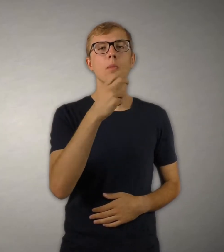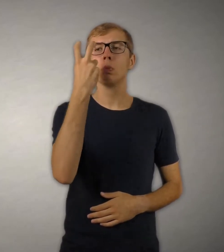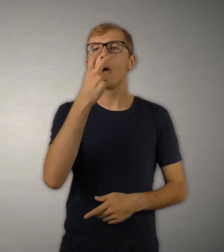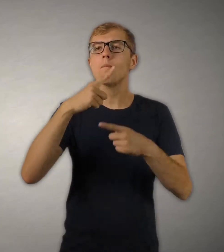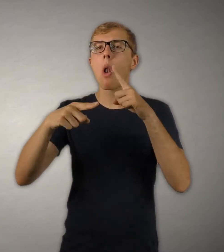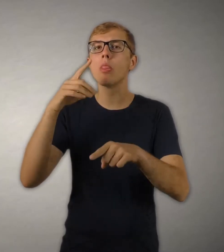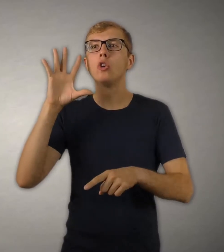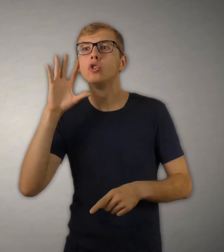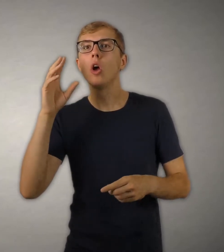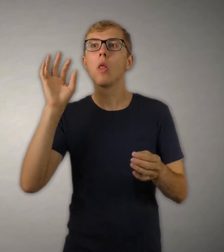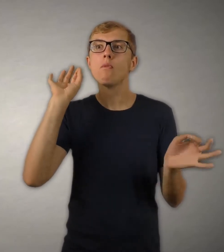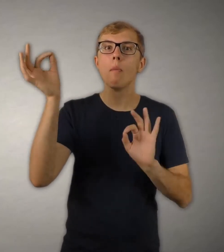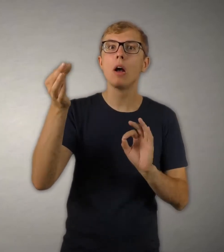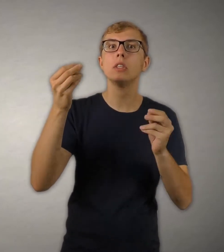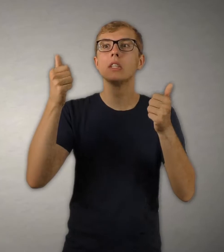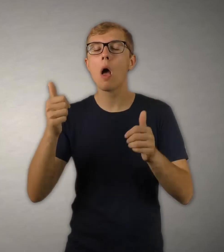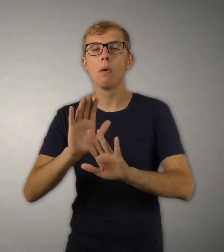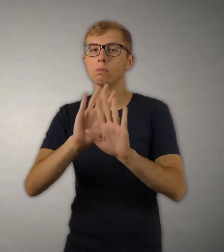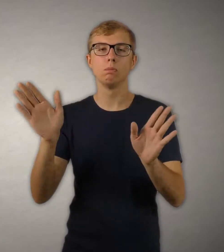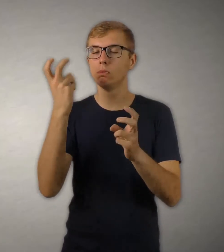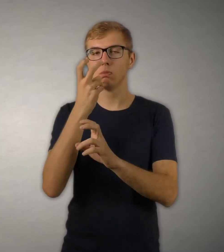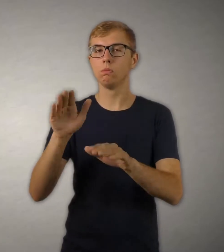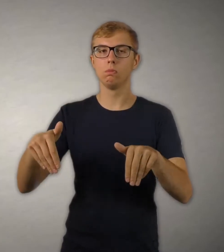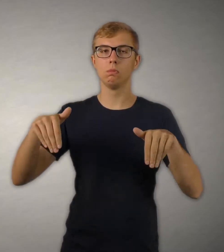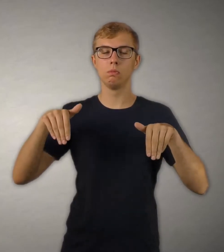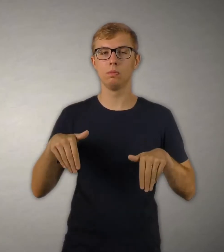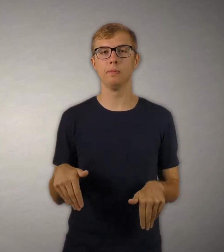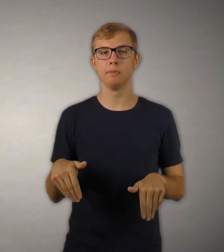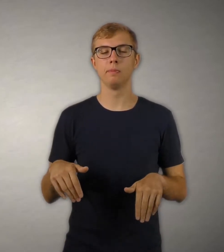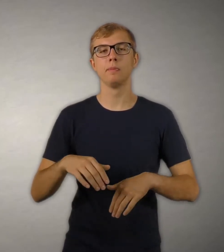Wycofał się z życia publicznego.